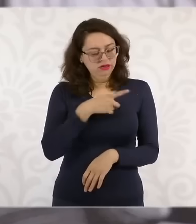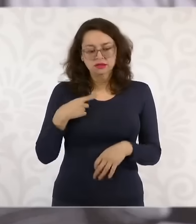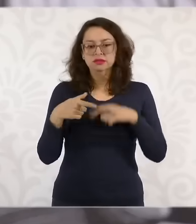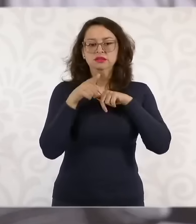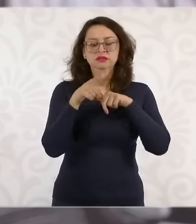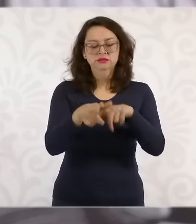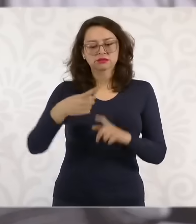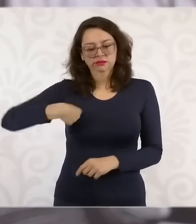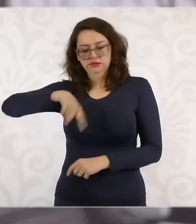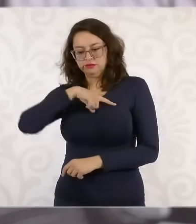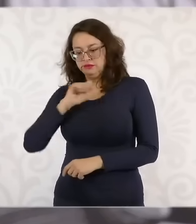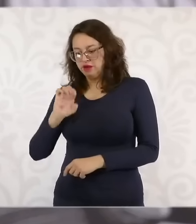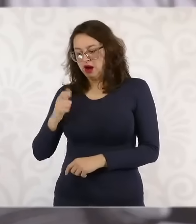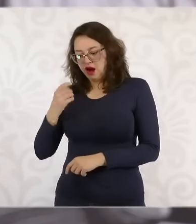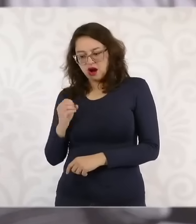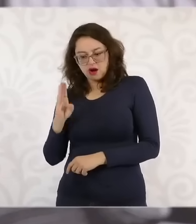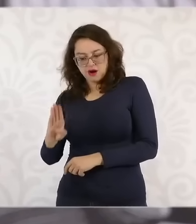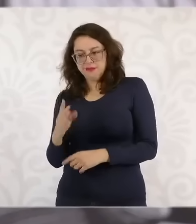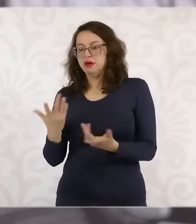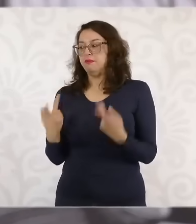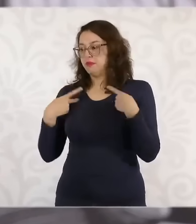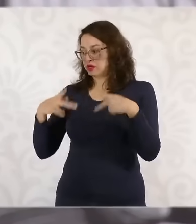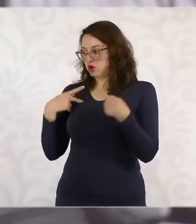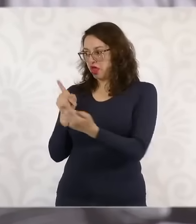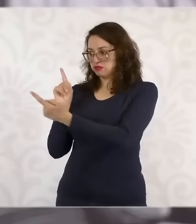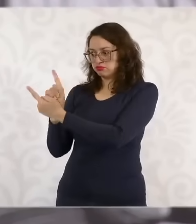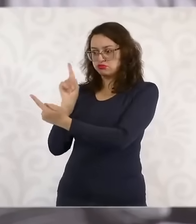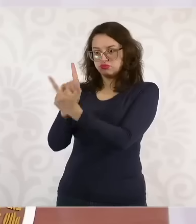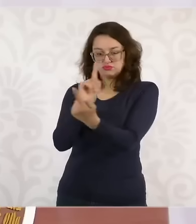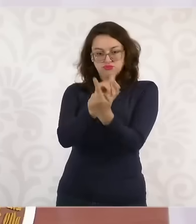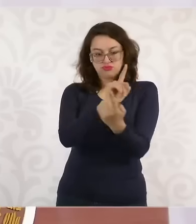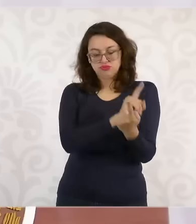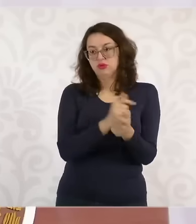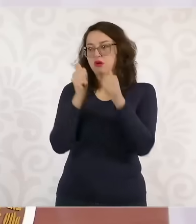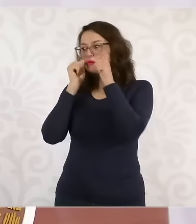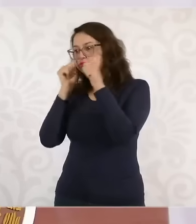eh, seguir atendiendo las mesas como lo hemos venido haciendo. este, para que lleguen a buenos